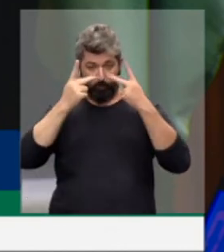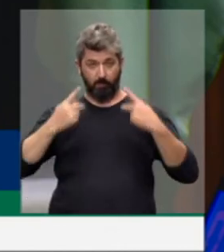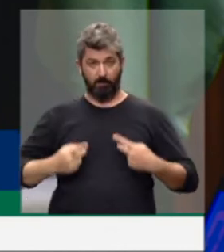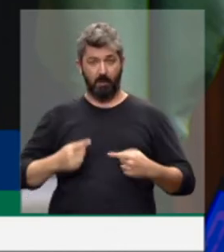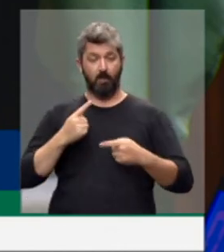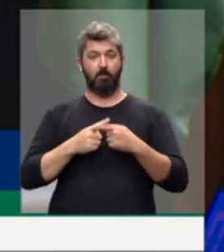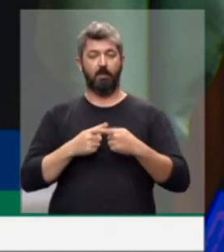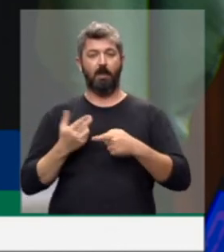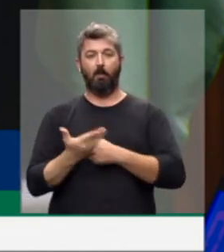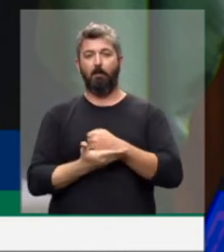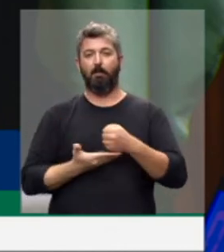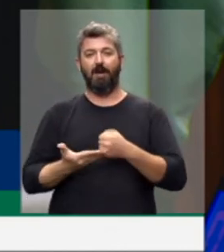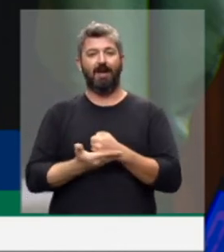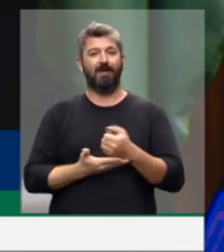NA PERSPECTIVA DO CONSUMIDOR, DA ENERGIA CONCEBENDO NIENC